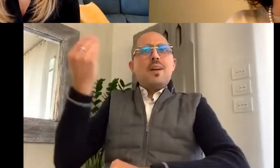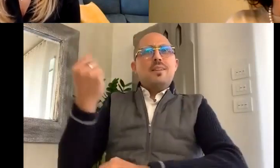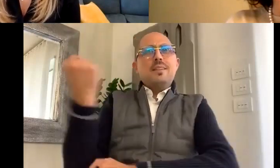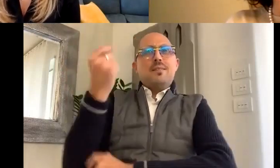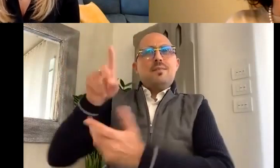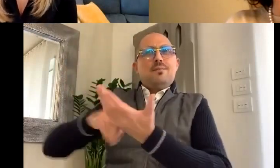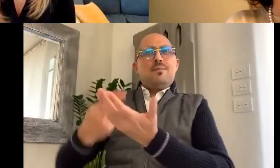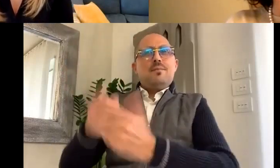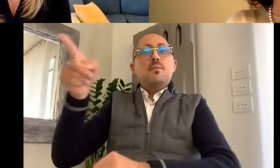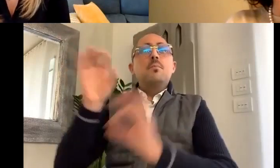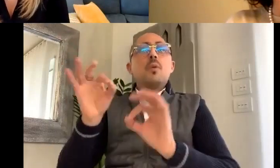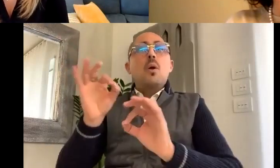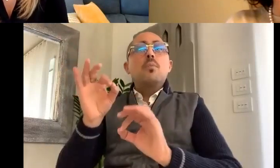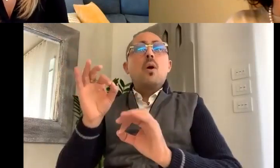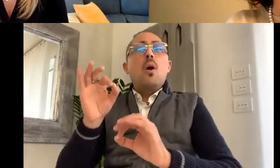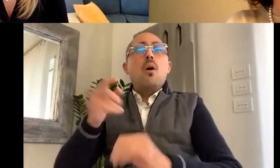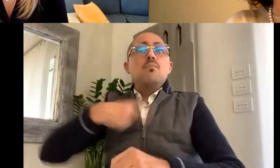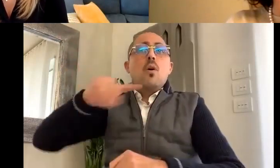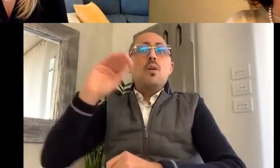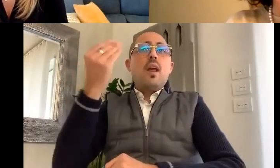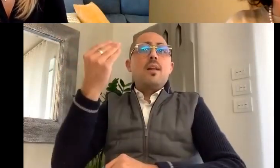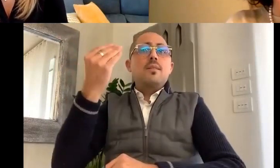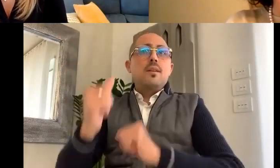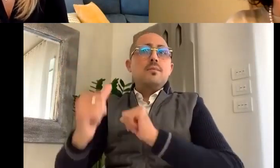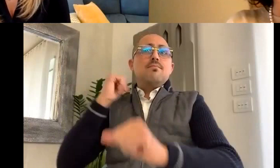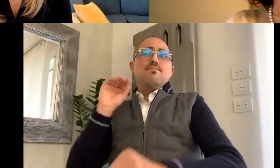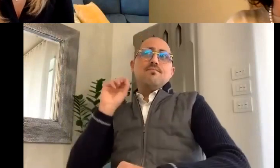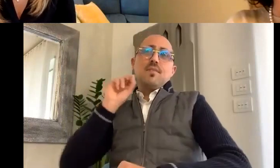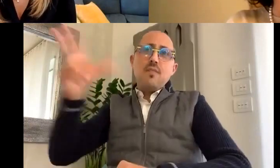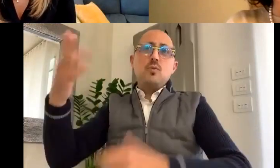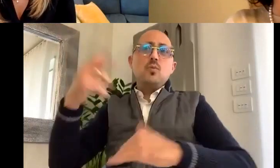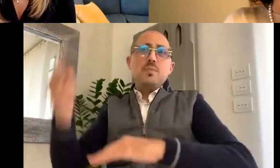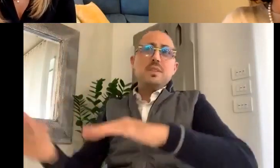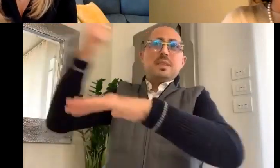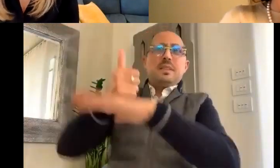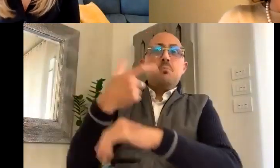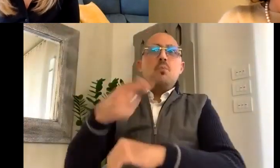durante i punti stampa della protezione civile, come avete ben visto c'è l'interprete fornita dall'ENS,